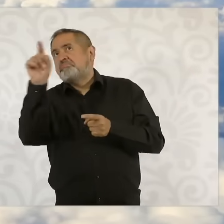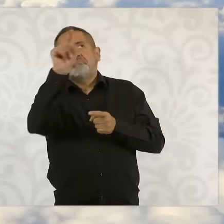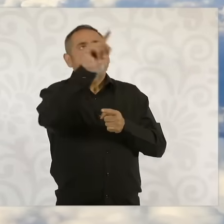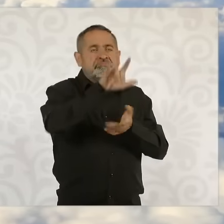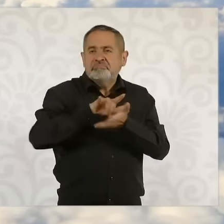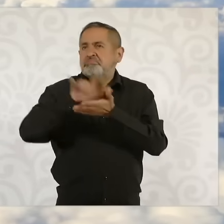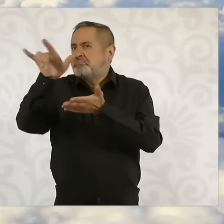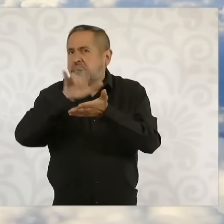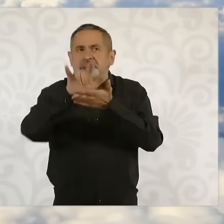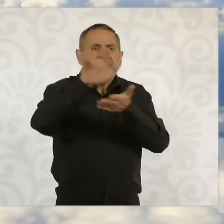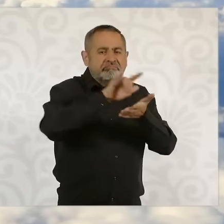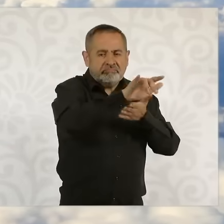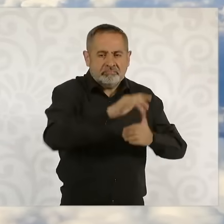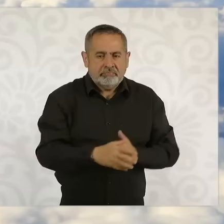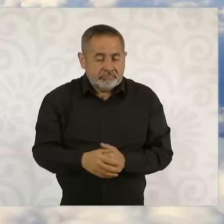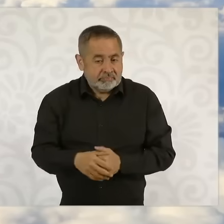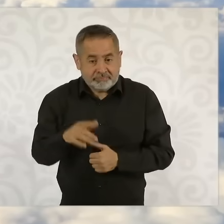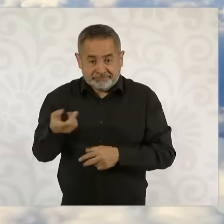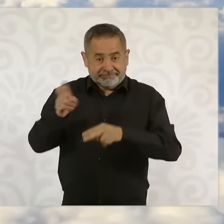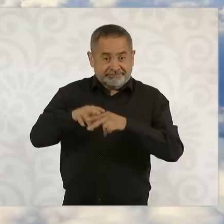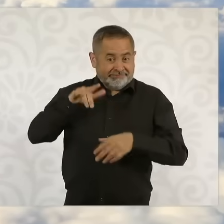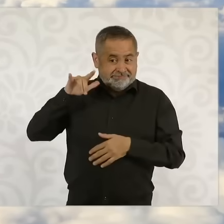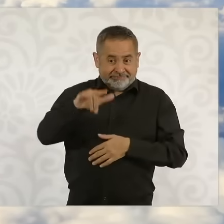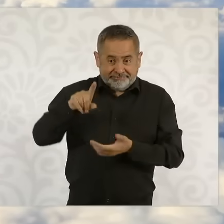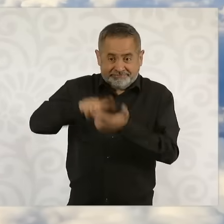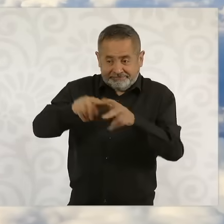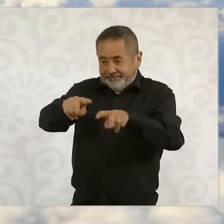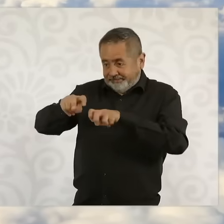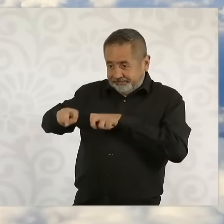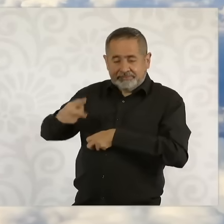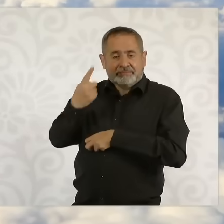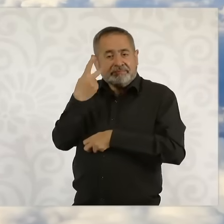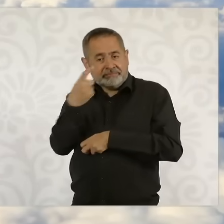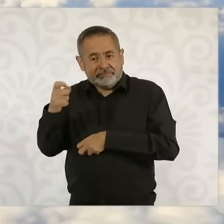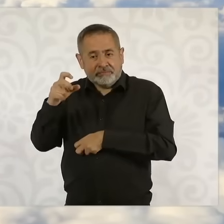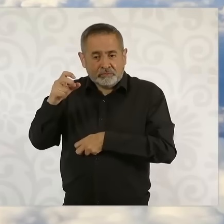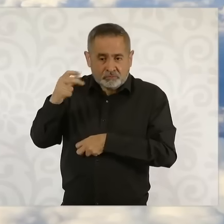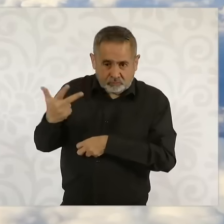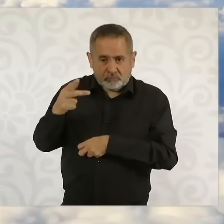importante, estas aeronaves tiene una capacidad de pasajeros entre 108 y 132 pasajeros que van